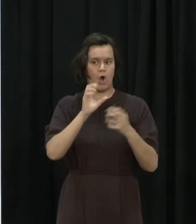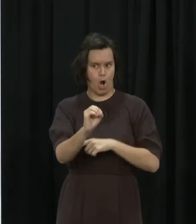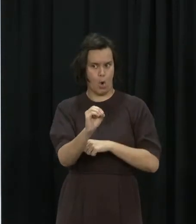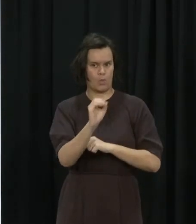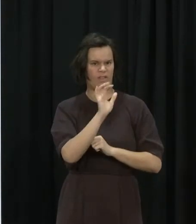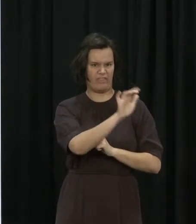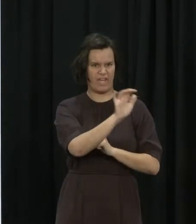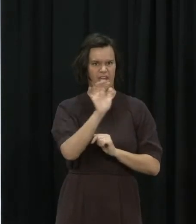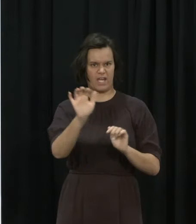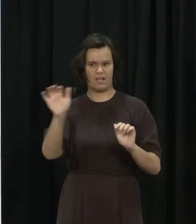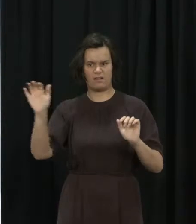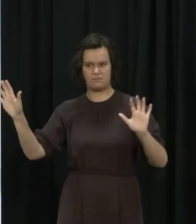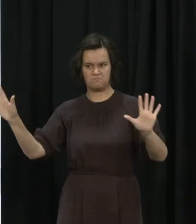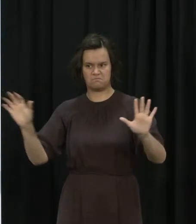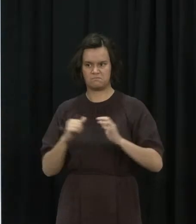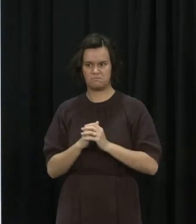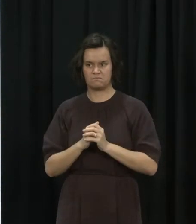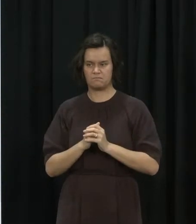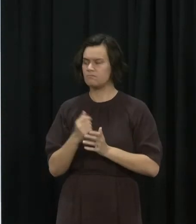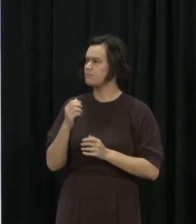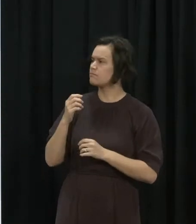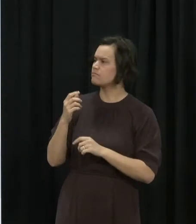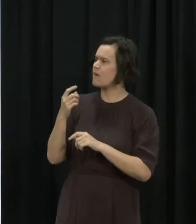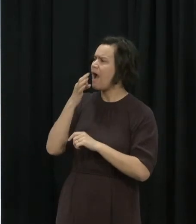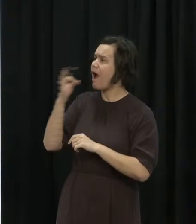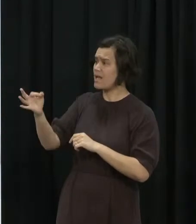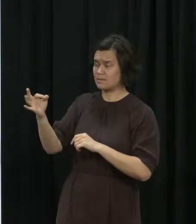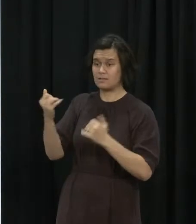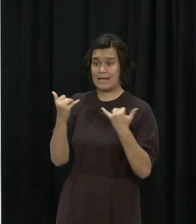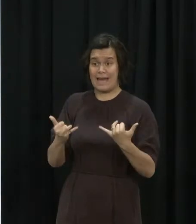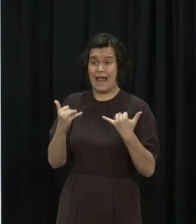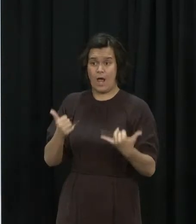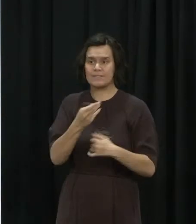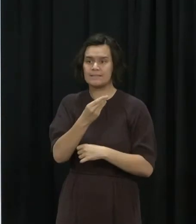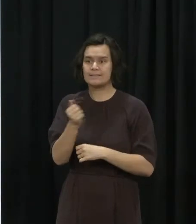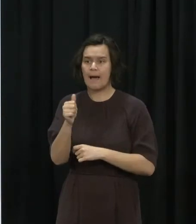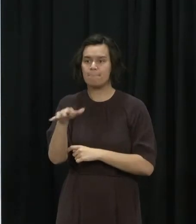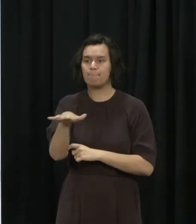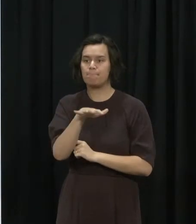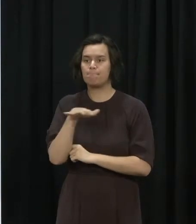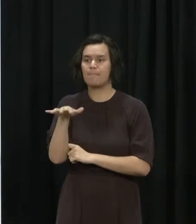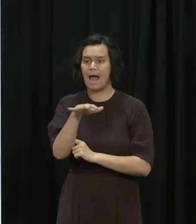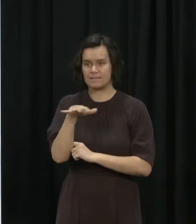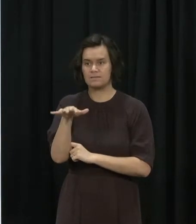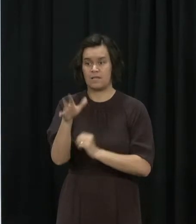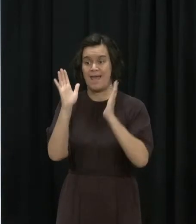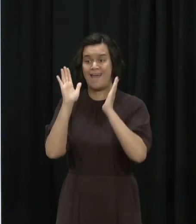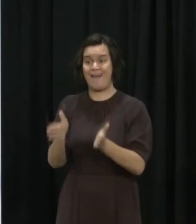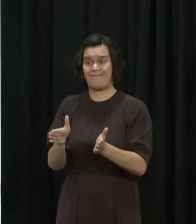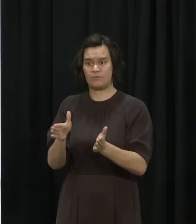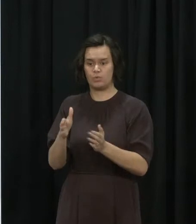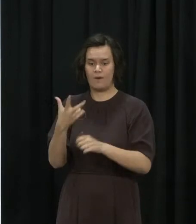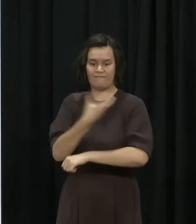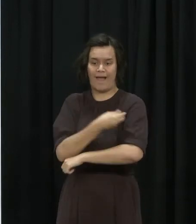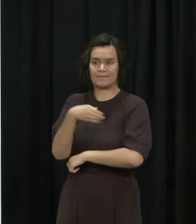huri noa i te whenua?